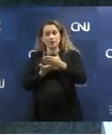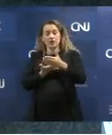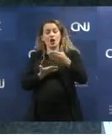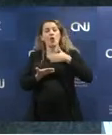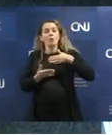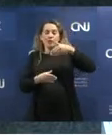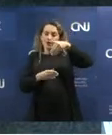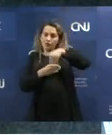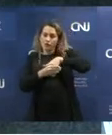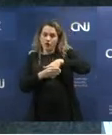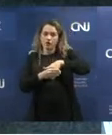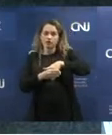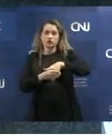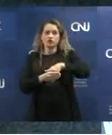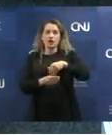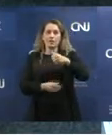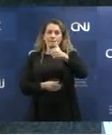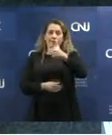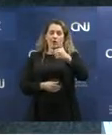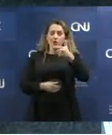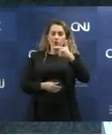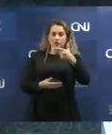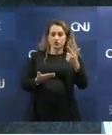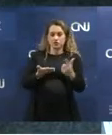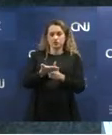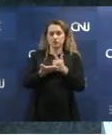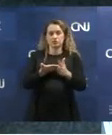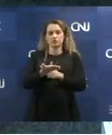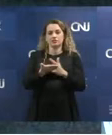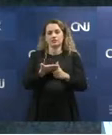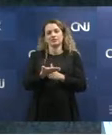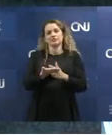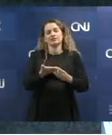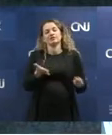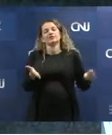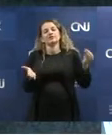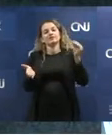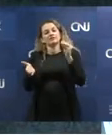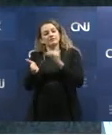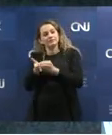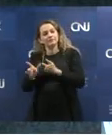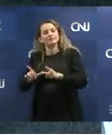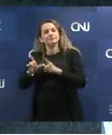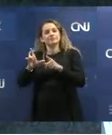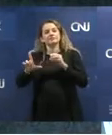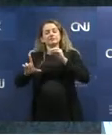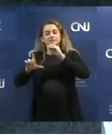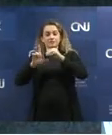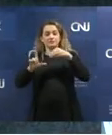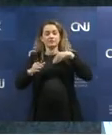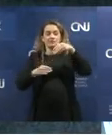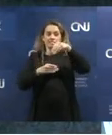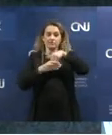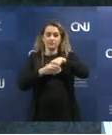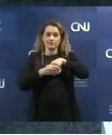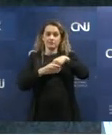Não vou cansaço das excelências, mesmo porque eu coloquei no sistema o meu voto. Vou tentar resumir